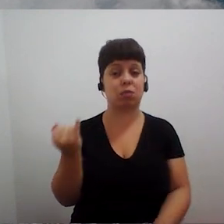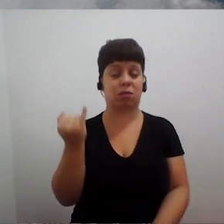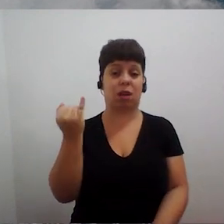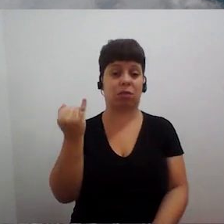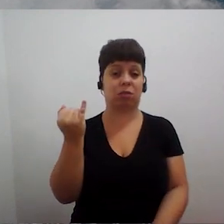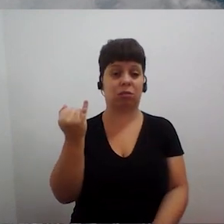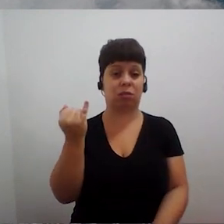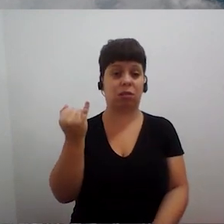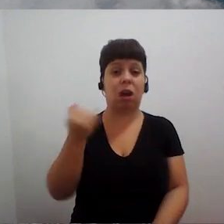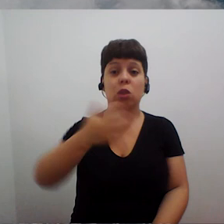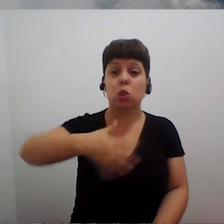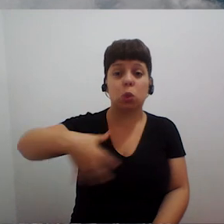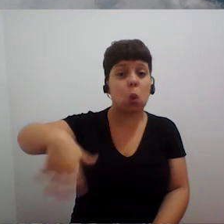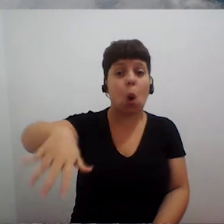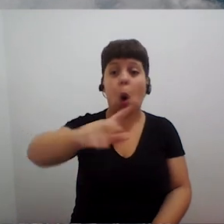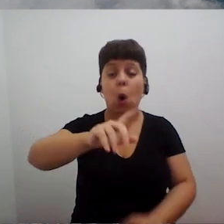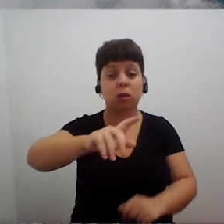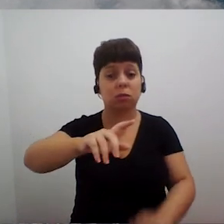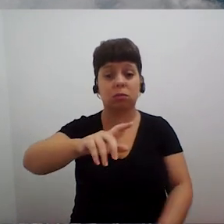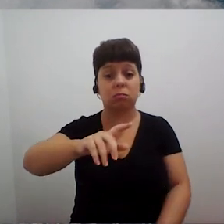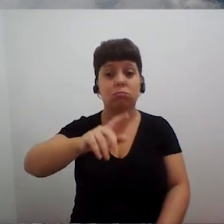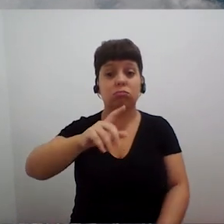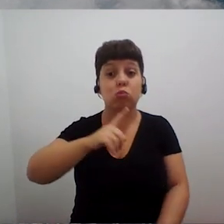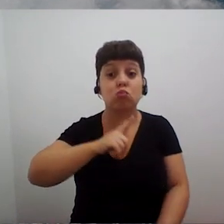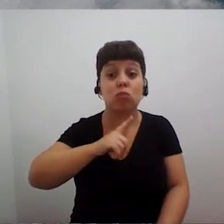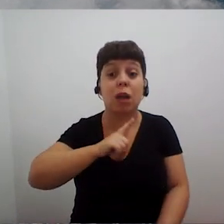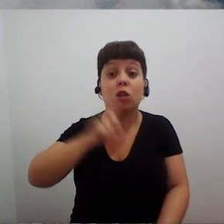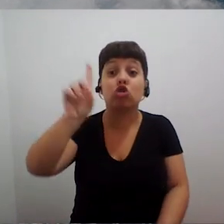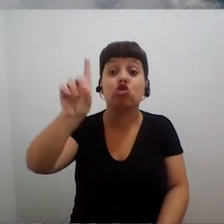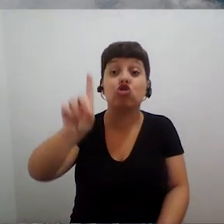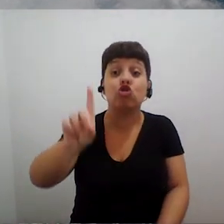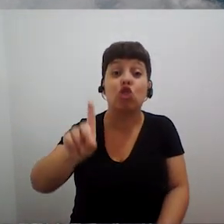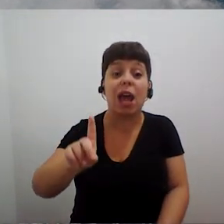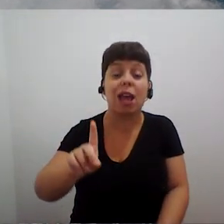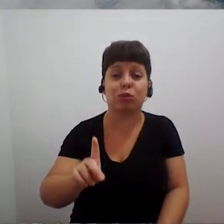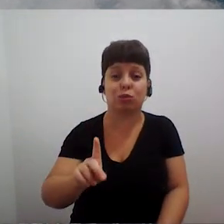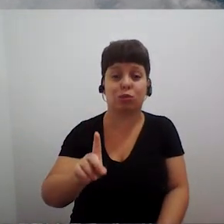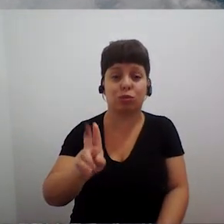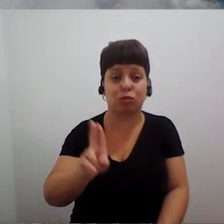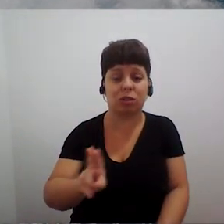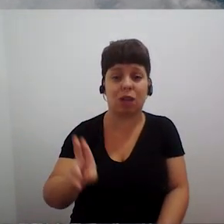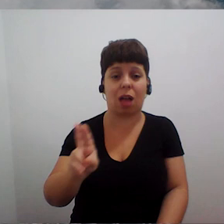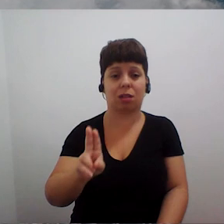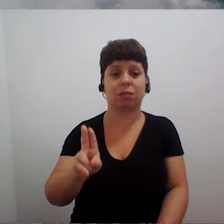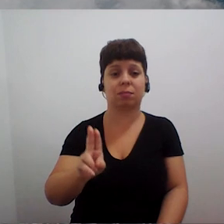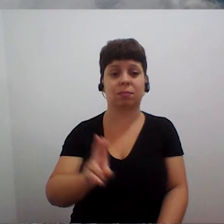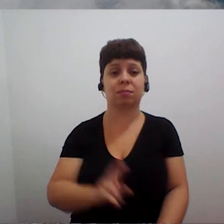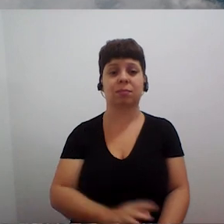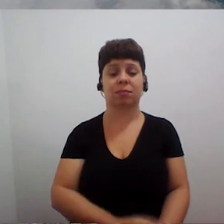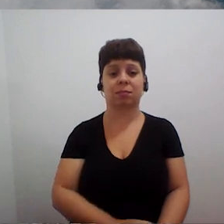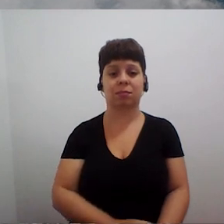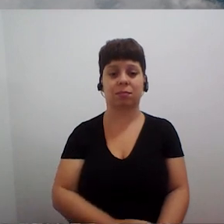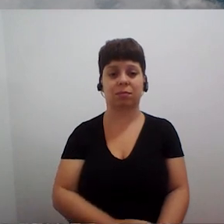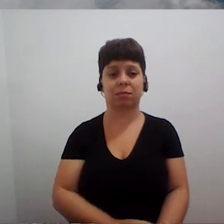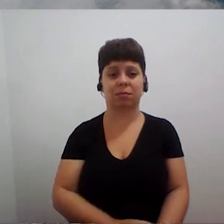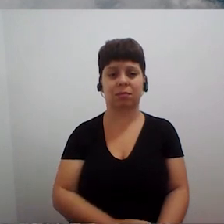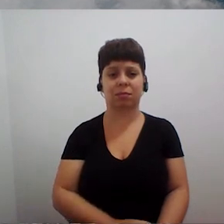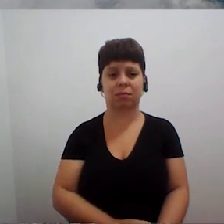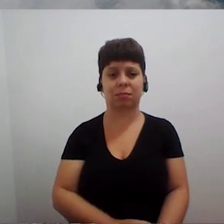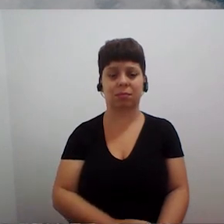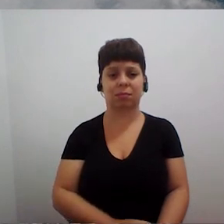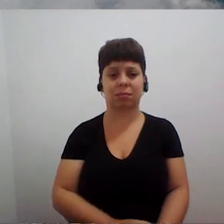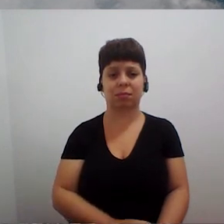para que todos nós tenhamos o direito de usá-la, e a gente vai aos nossos orixás